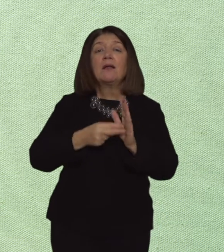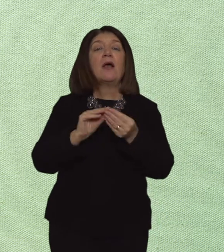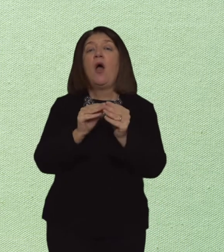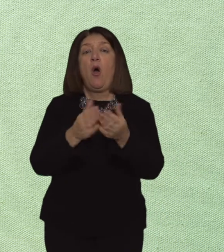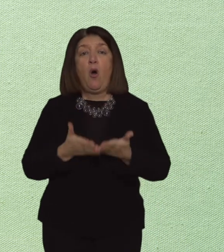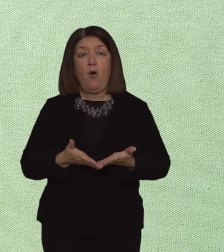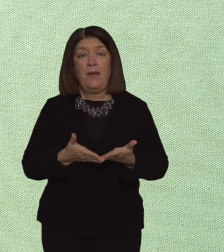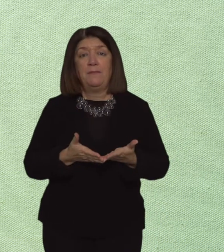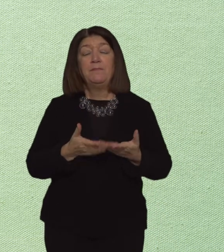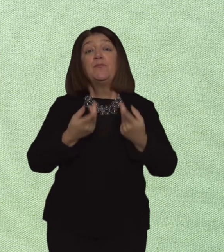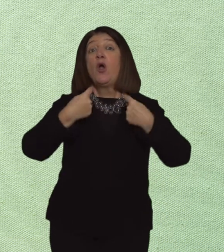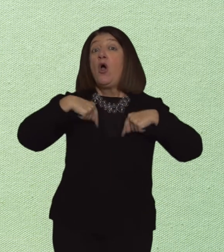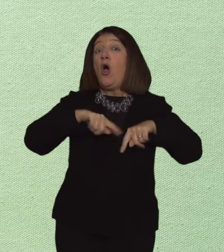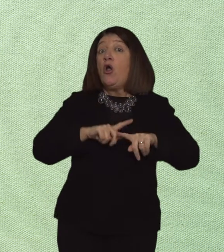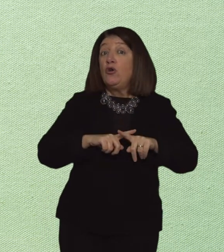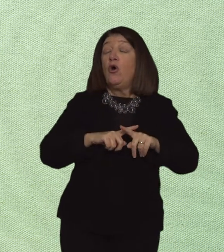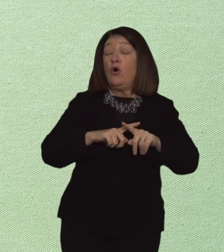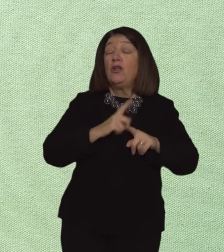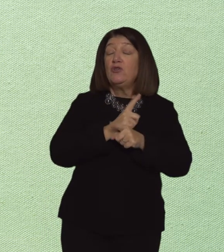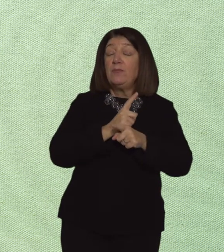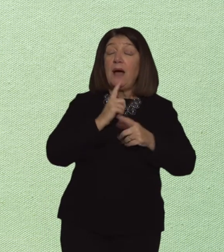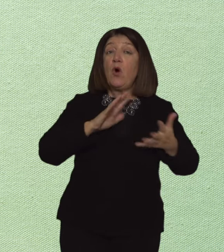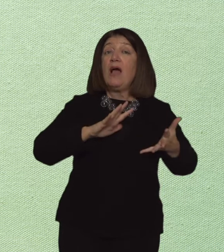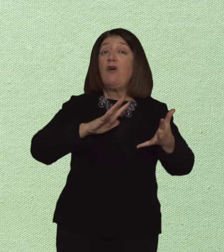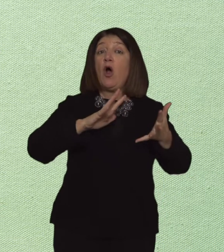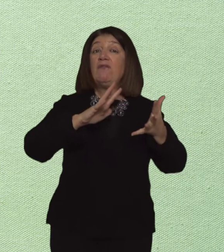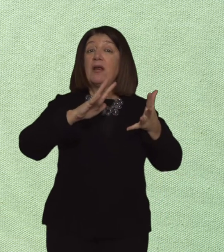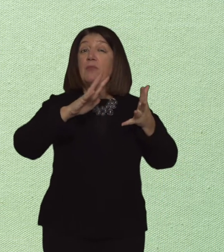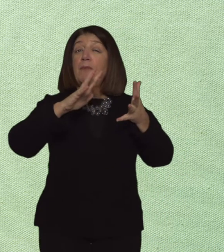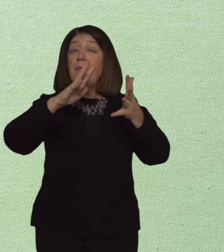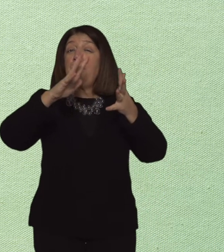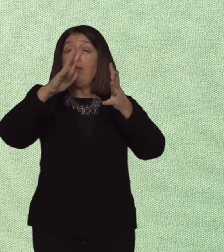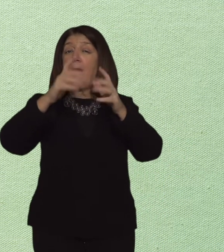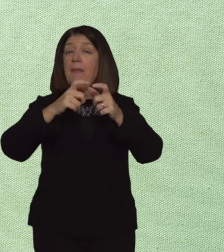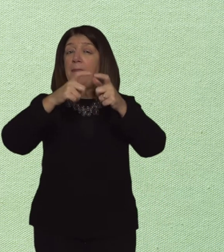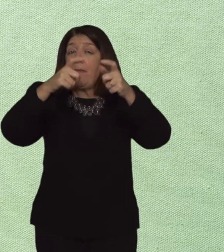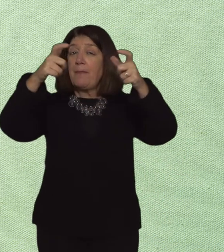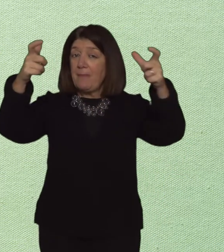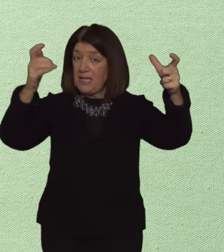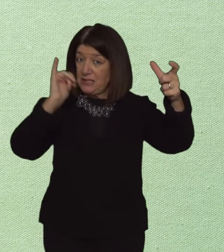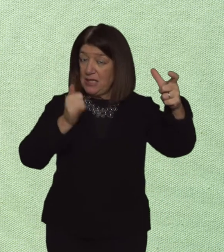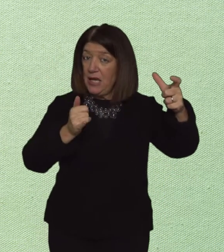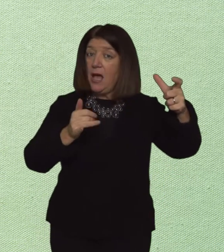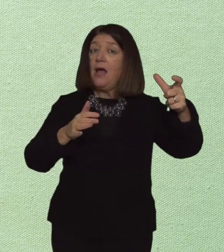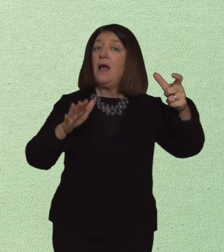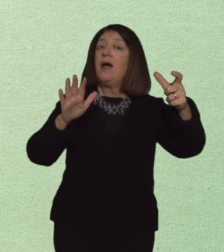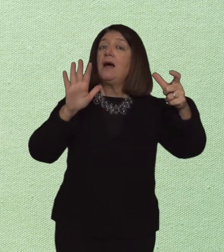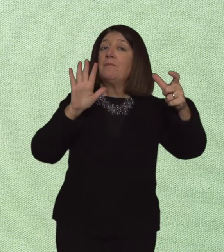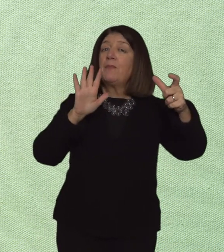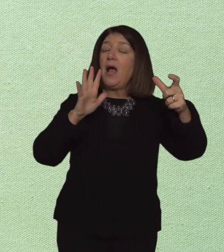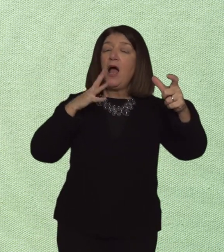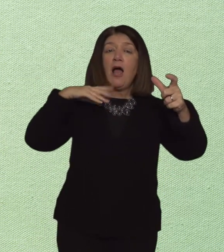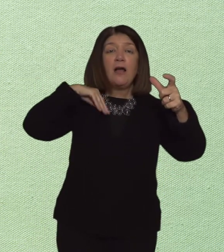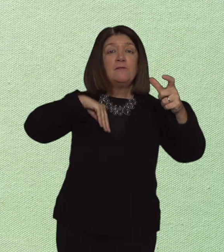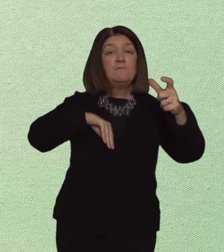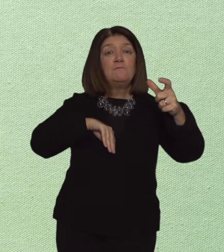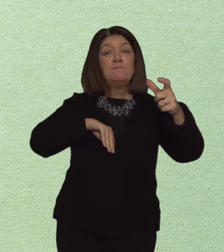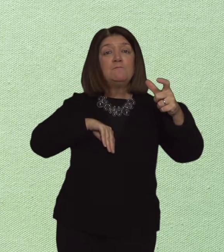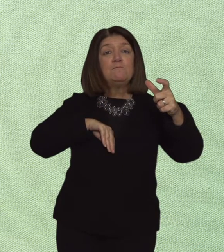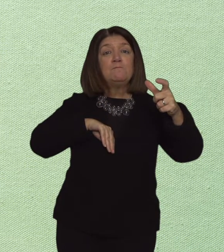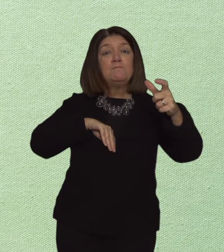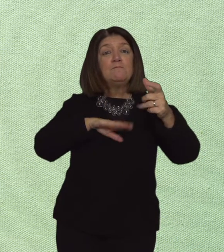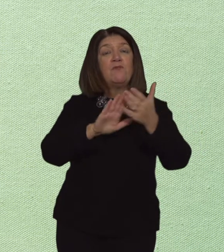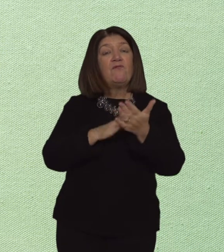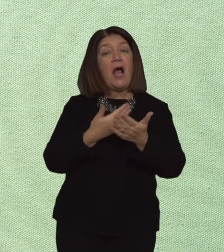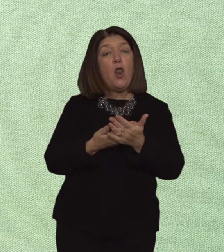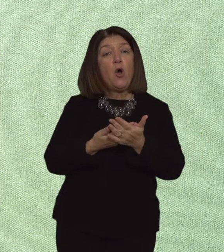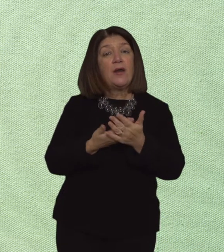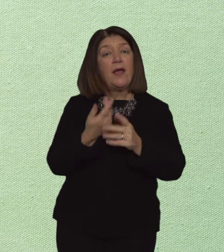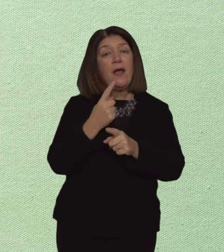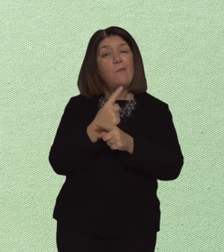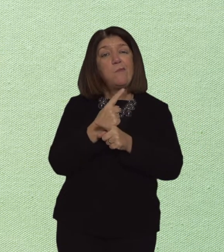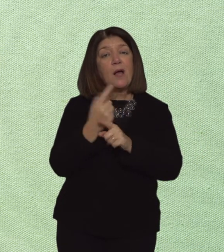anche, come dire, vivere e manifestare tanti altri pezzi della nostra identità. Quindi l'identità